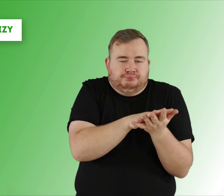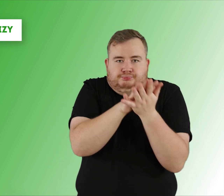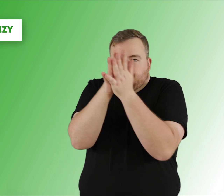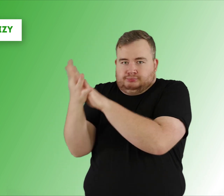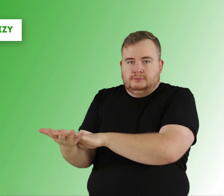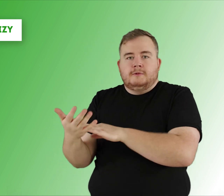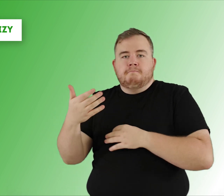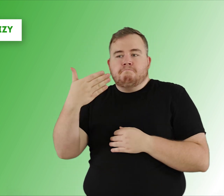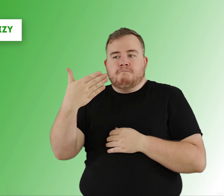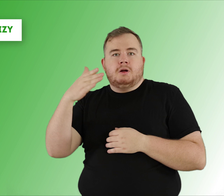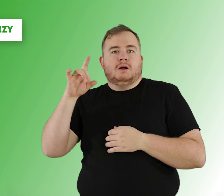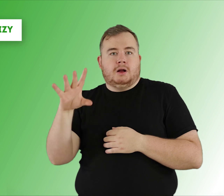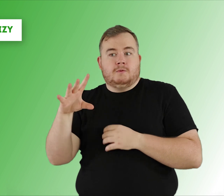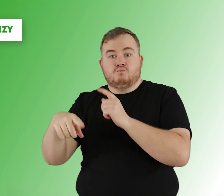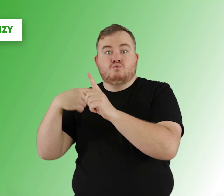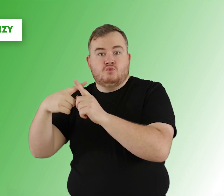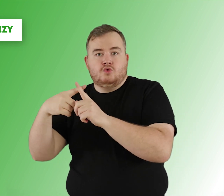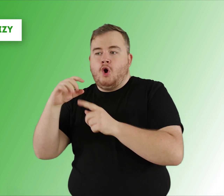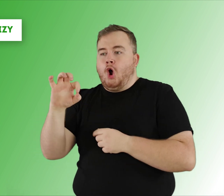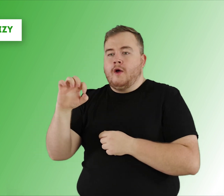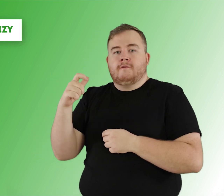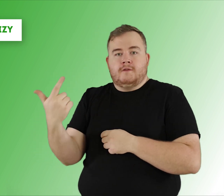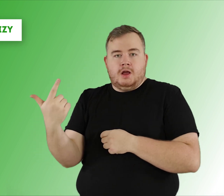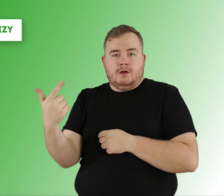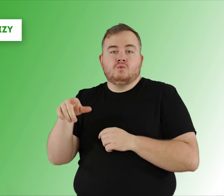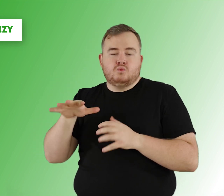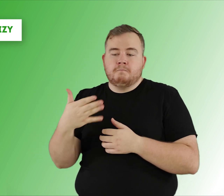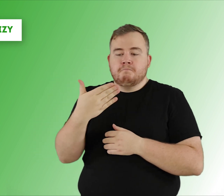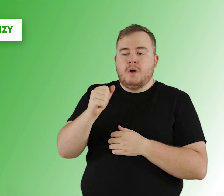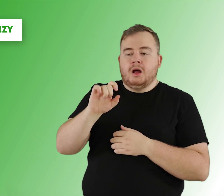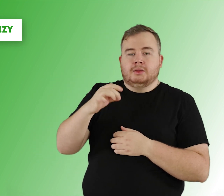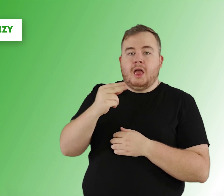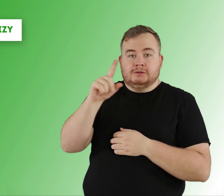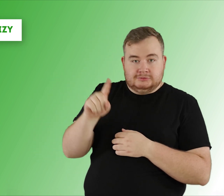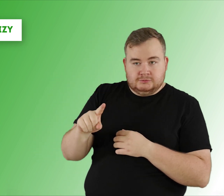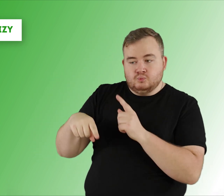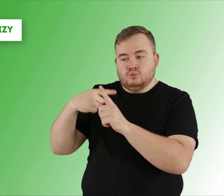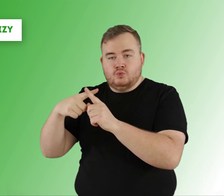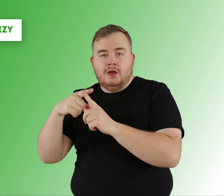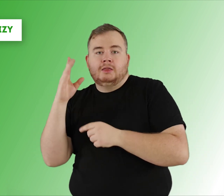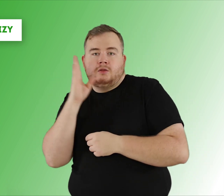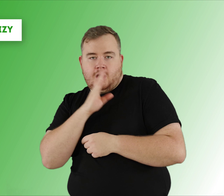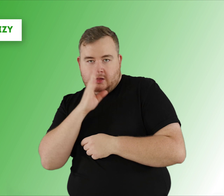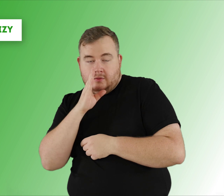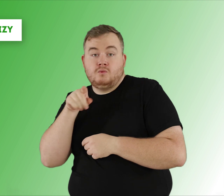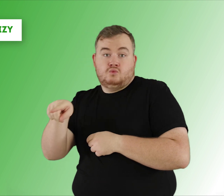rozkłada się na Mg+O2, czyli na magnez i tlen.